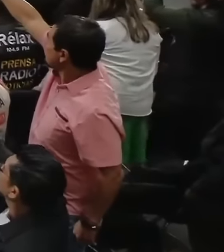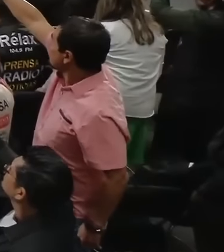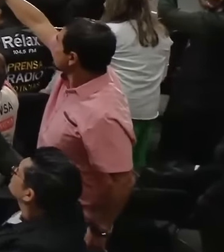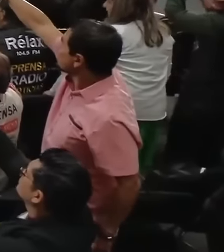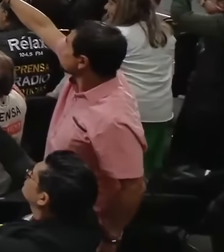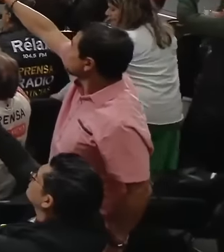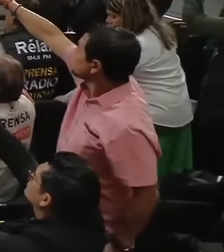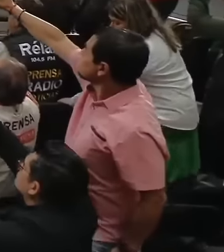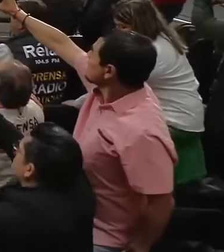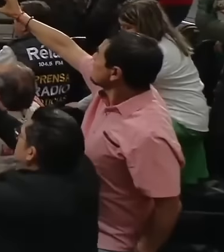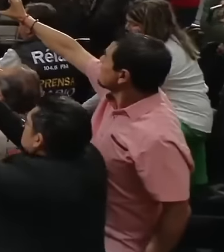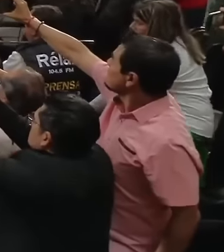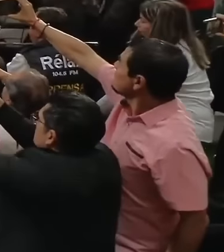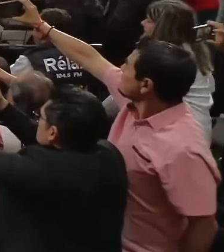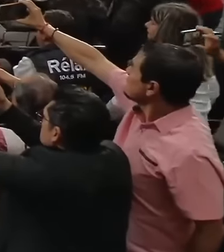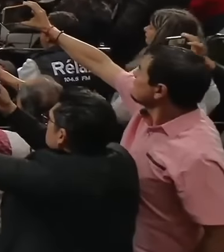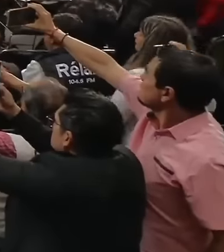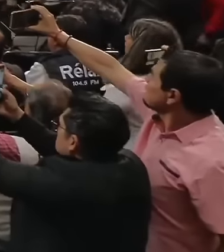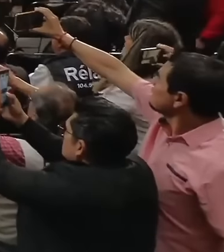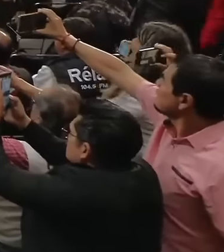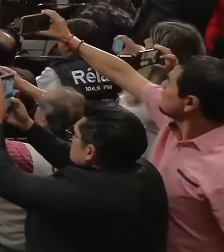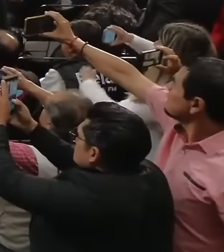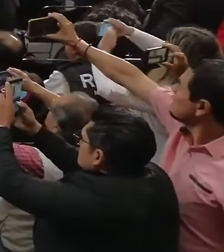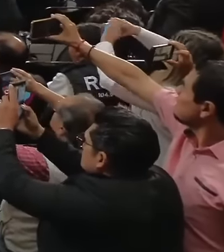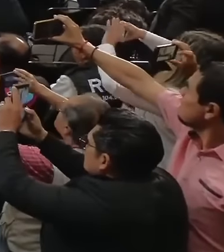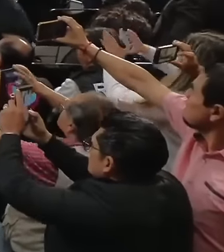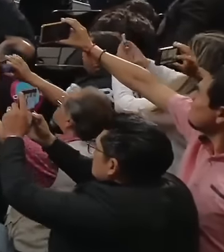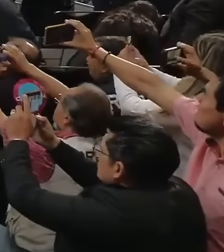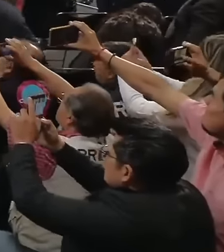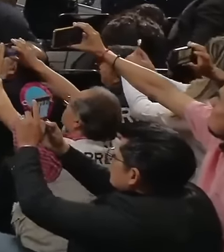cumbre llegó cuando, entre sonrisas y aplausos, la presidenta [música] partió su pastel de